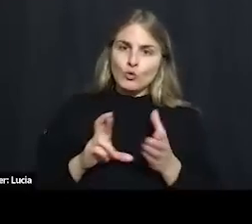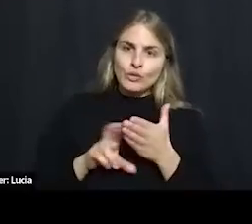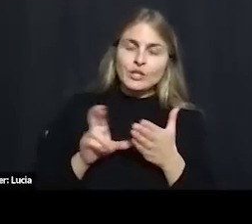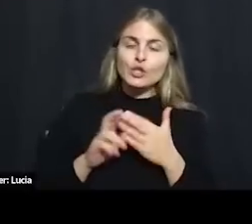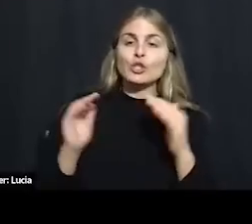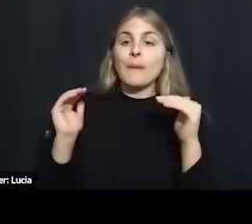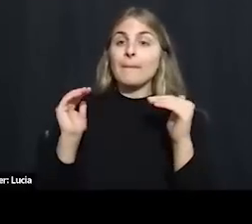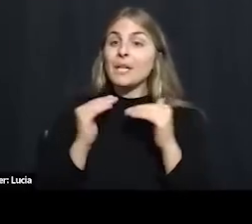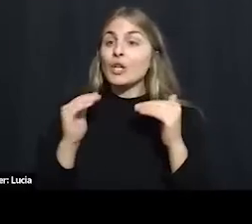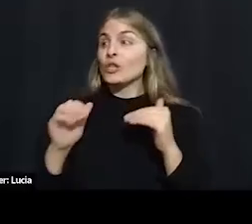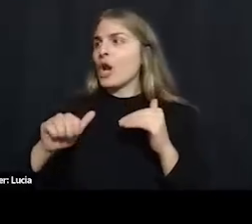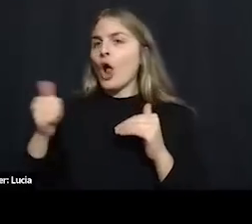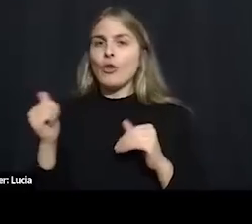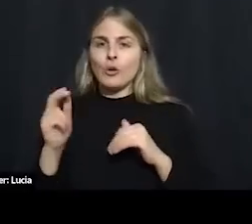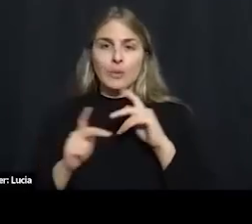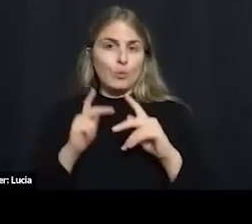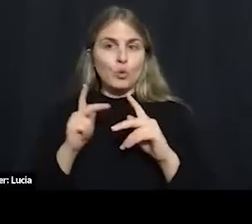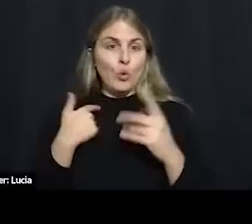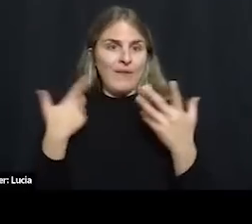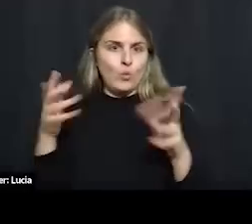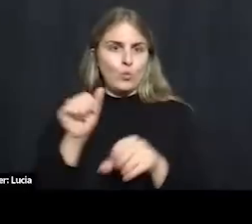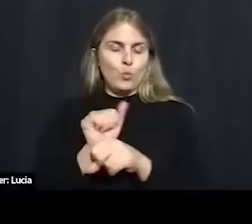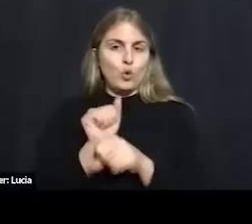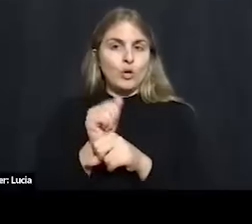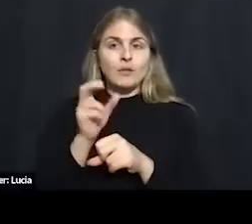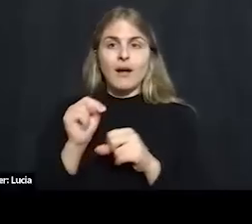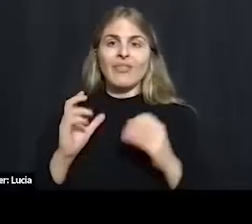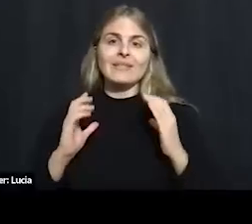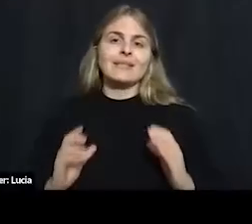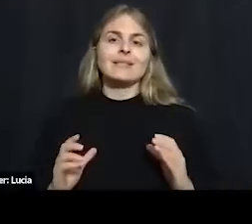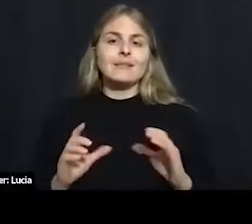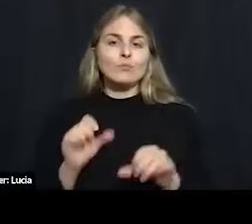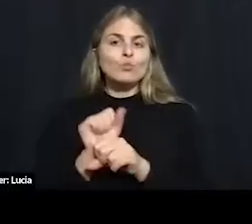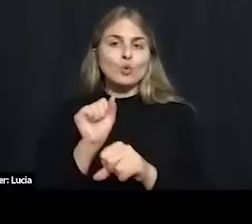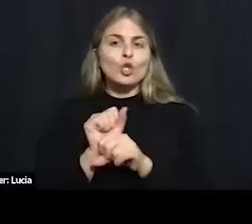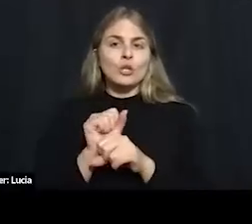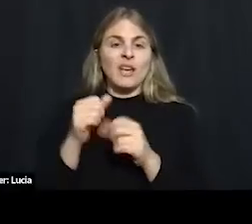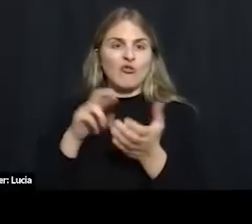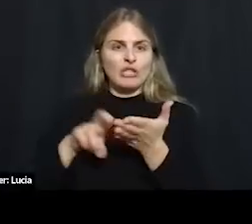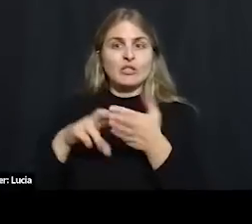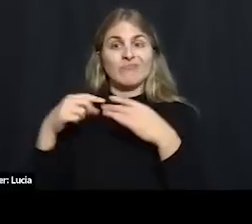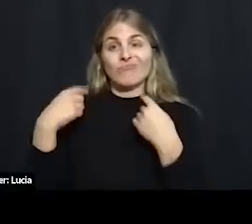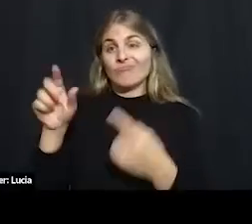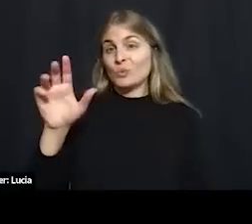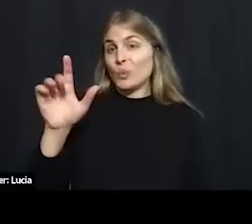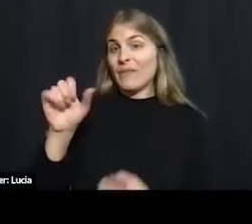y otros que han trabajado en este trabajo de ciudadanía e investigación durante los últimos 25 años más o menos.